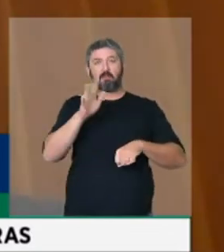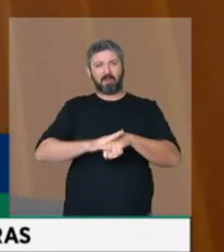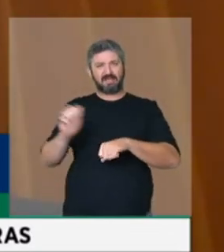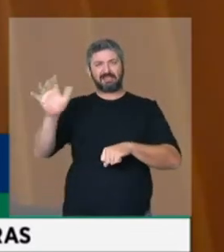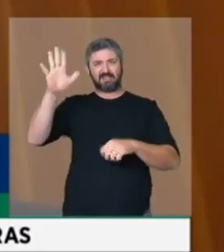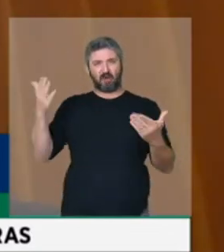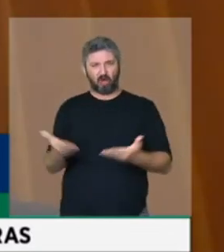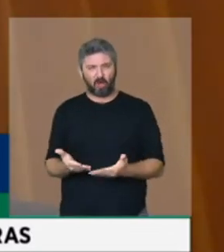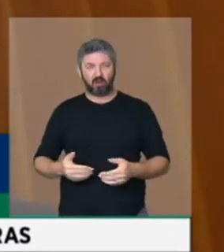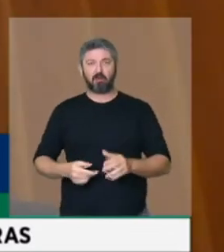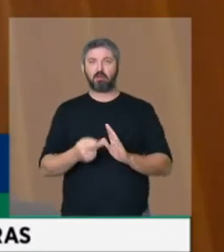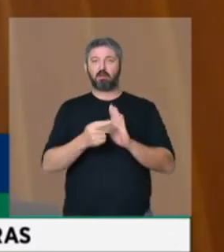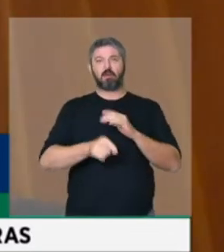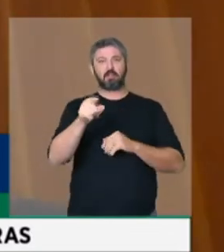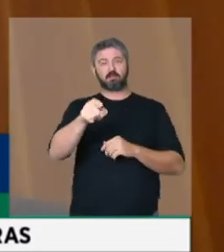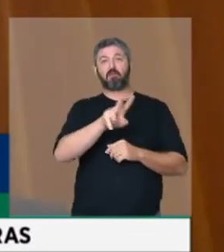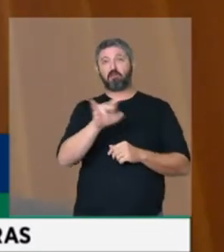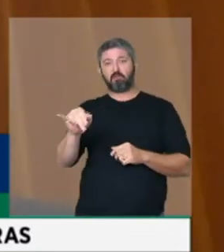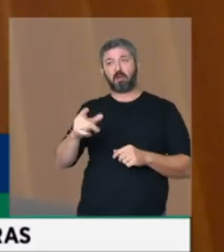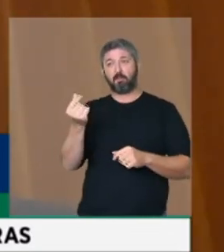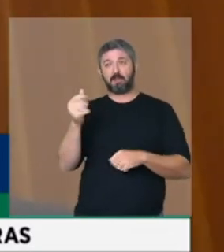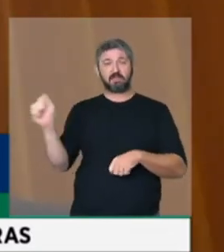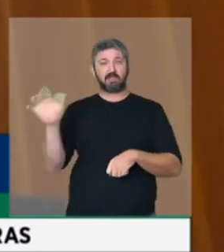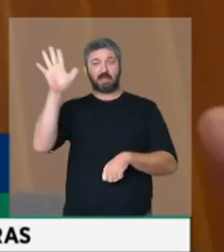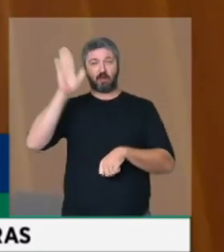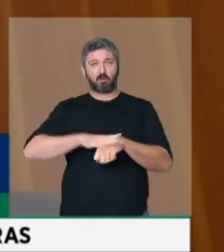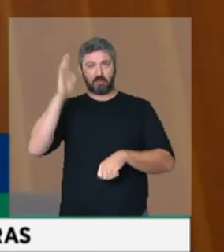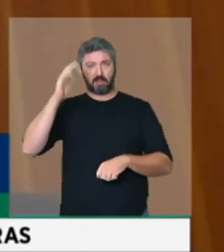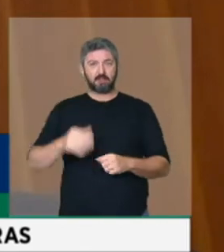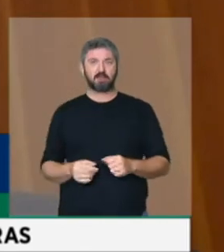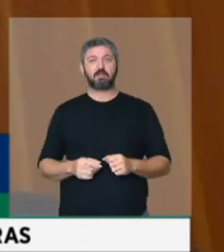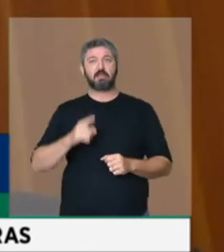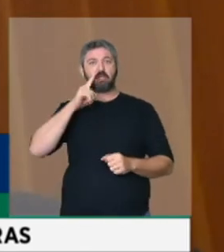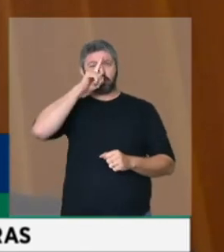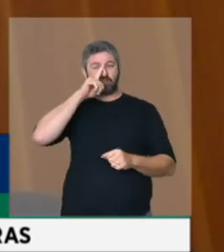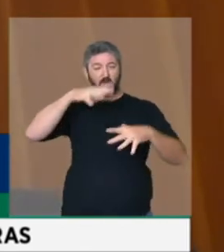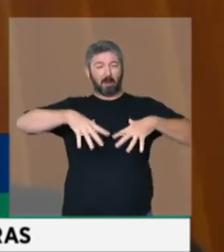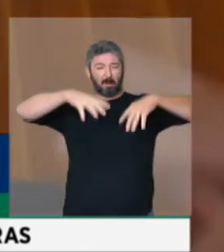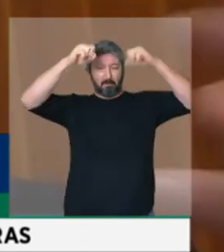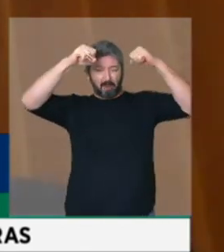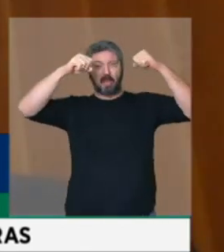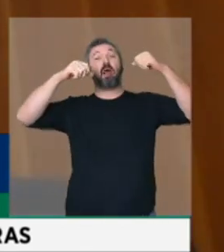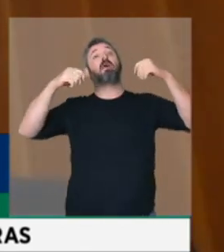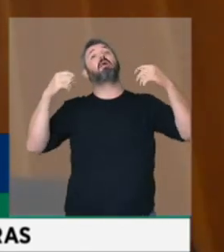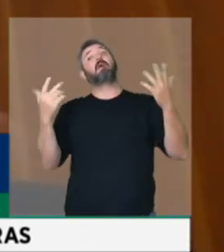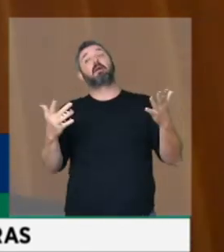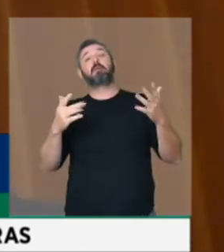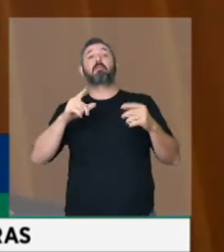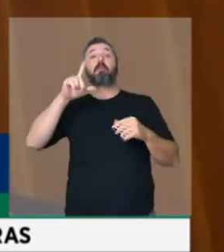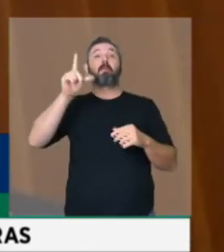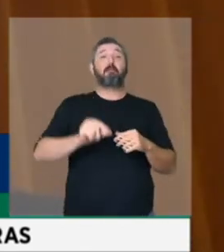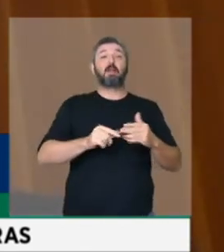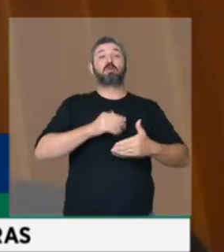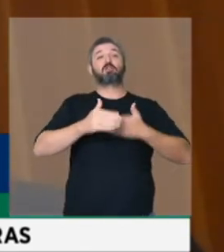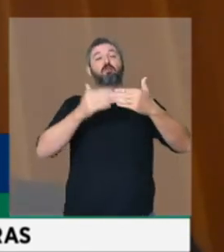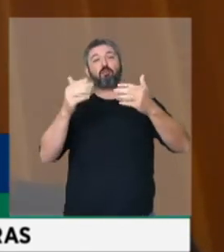QUE JÁ FOI FEITO E QUE JÁ É DO POVO BRASILEIRO. E, O QUE É PIOR, VAI PENDER PRA PERMITIR QUE A ENERGIA ELÉTRICA GERADA POR ESSE SISTEMA QUE O POVO BRASILEIRO